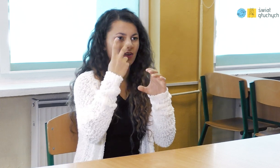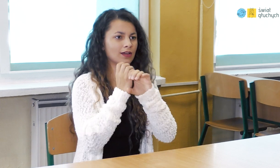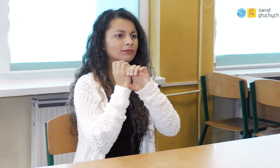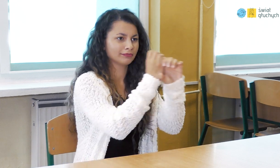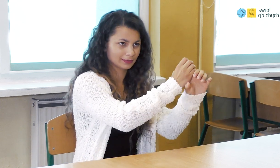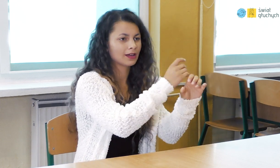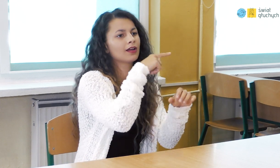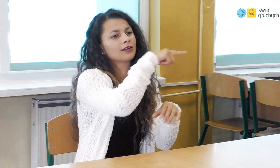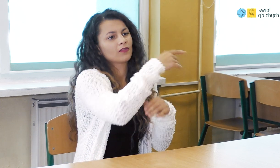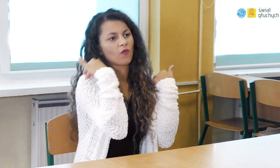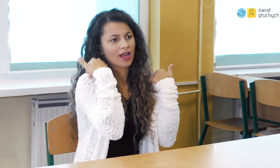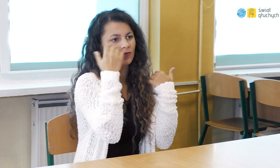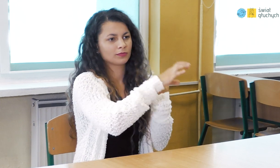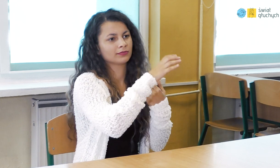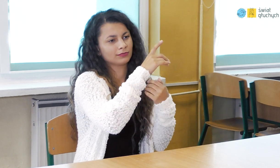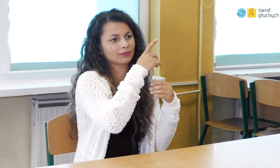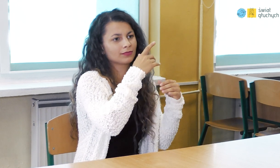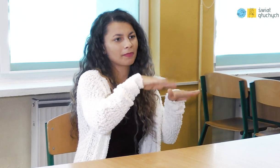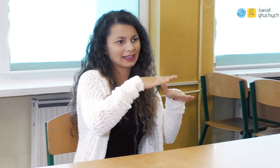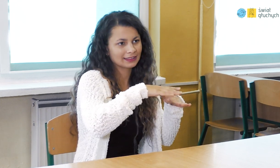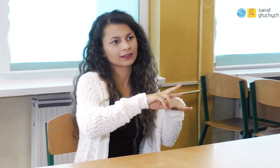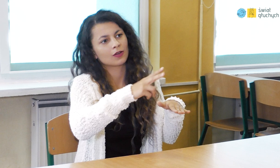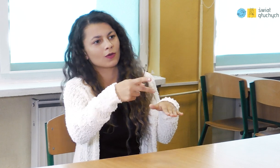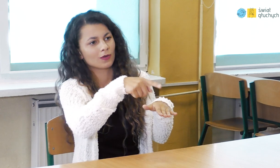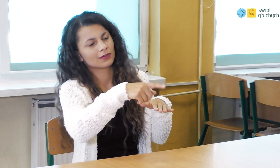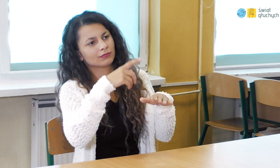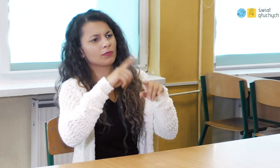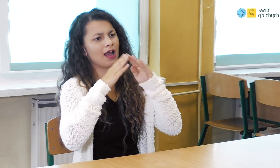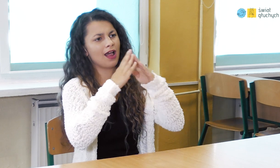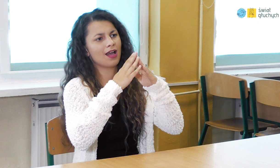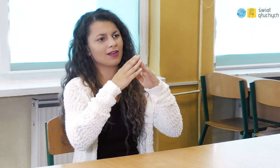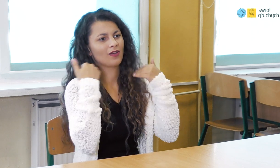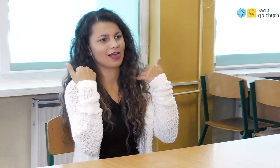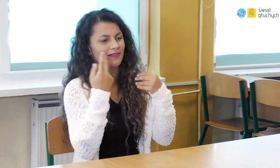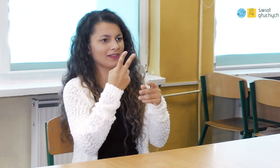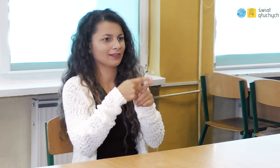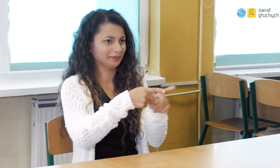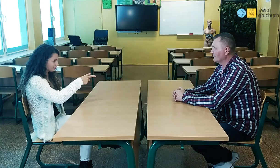razem ze słyszącymi na W-F na basen albo na halę sportową.